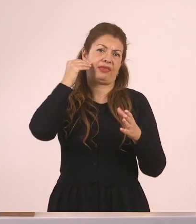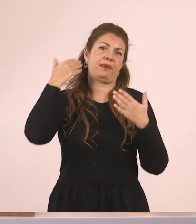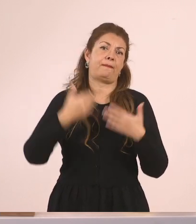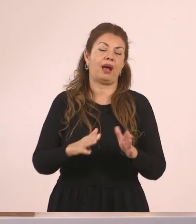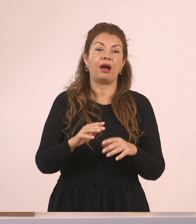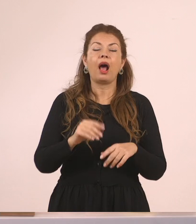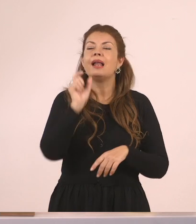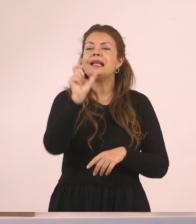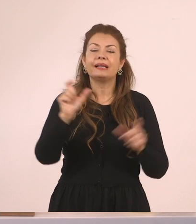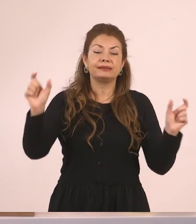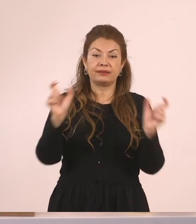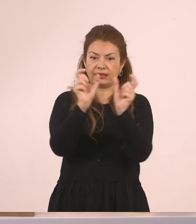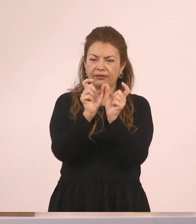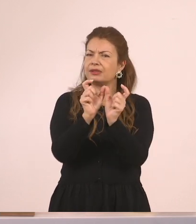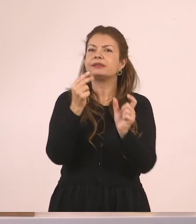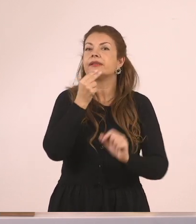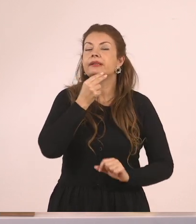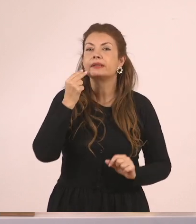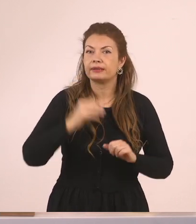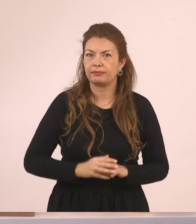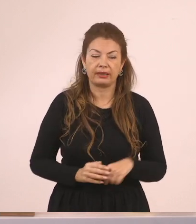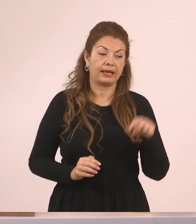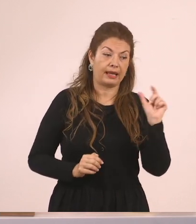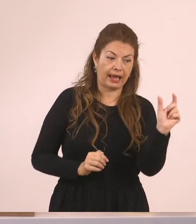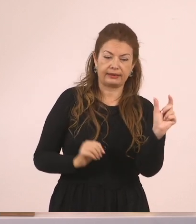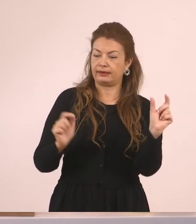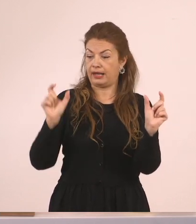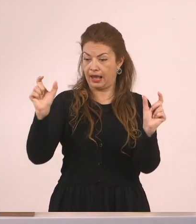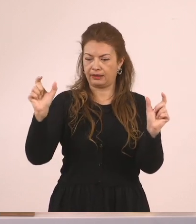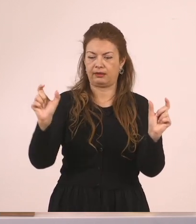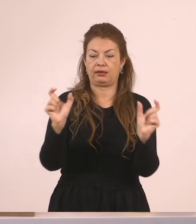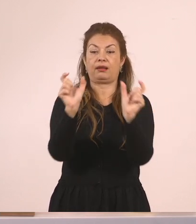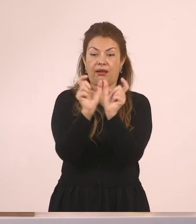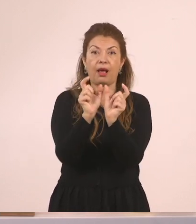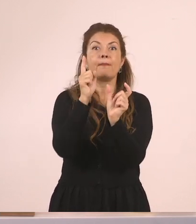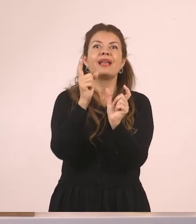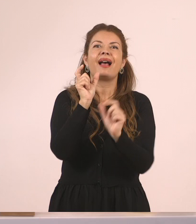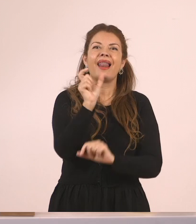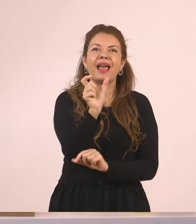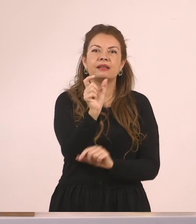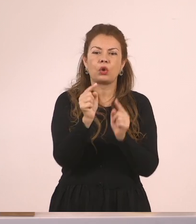Σύνθετες λέξεις είναι όταν παίρνω δύο μικρές λέξεις, τις ενώνω και σχηματίζω μία μεγαλύτερη.